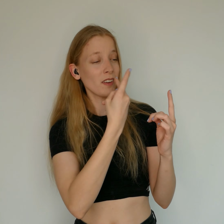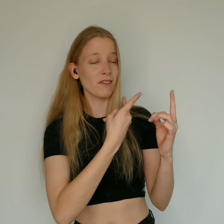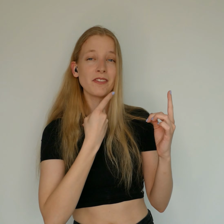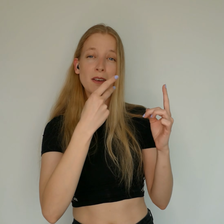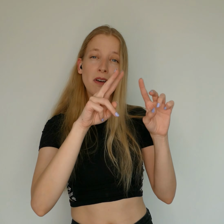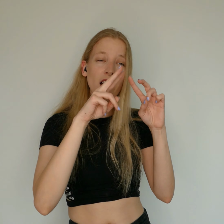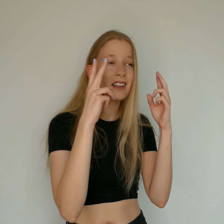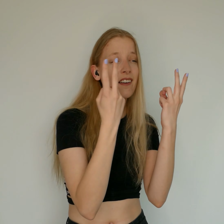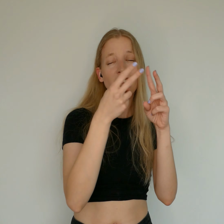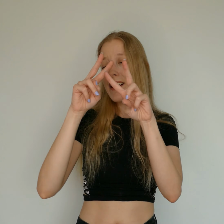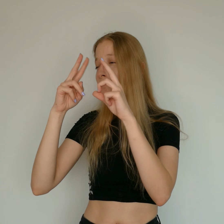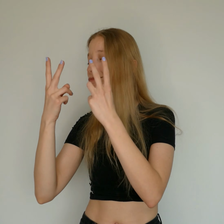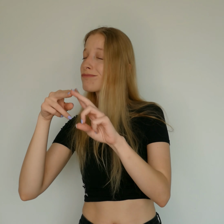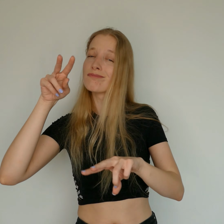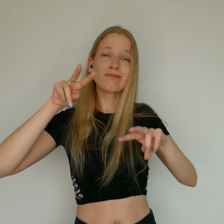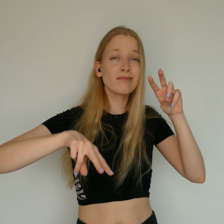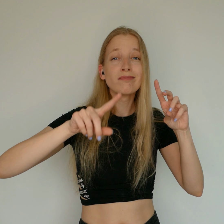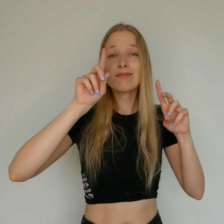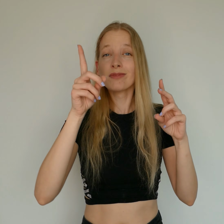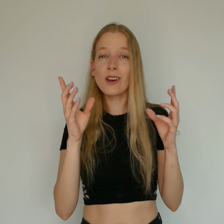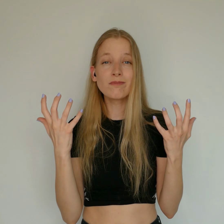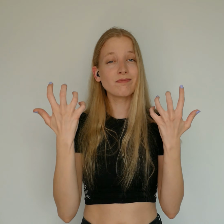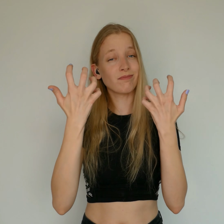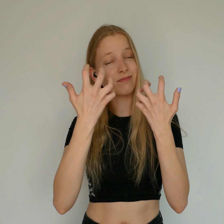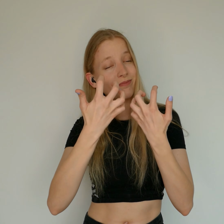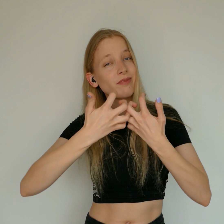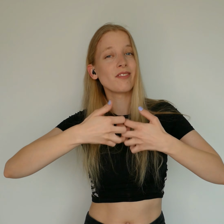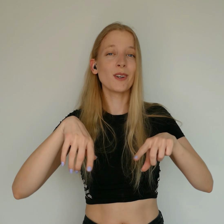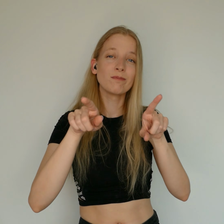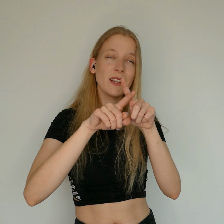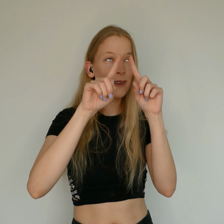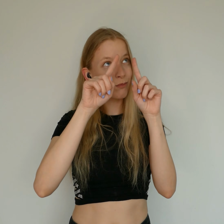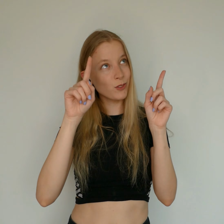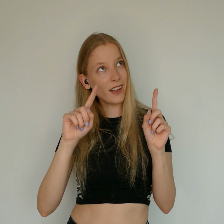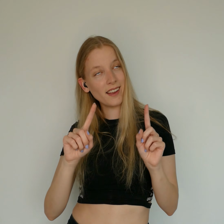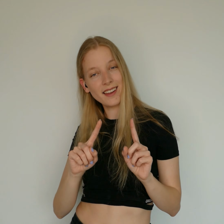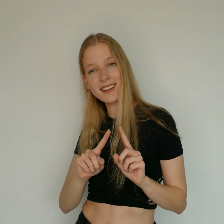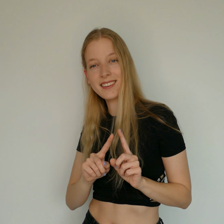Wir waren Welten entfernt Und doch vom selbem Stern